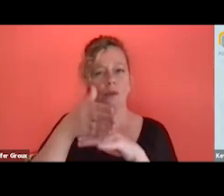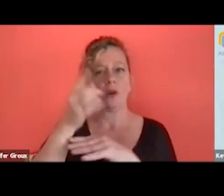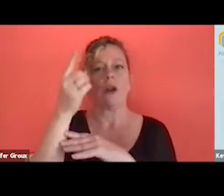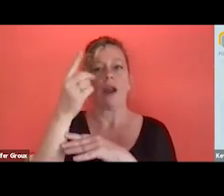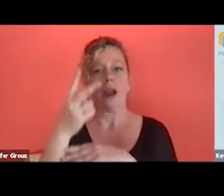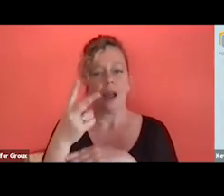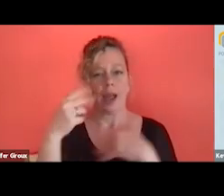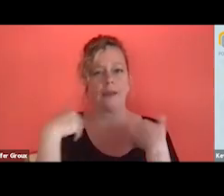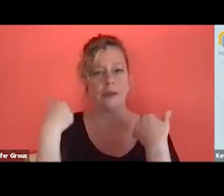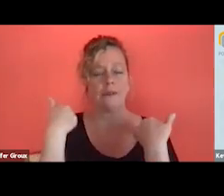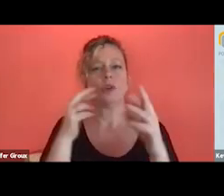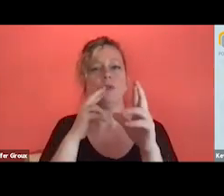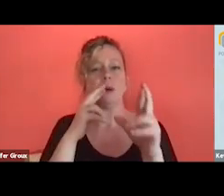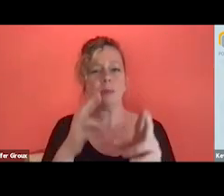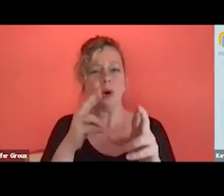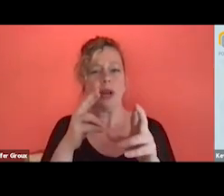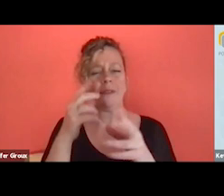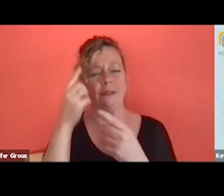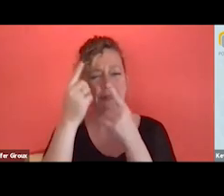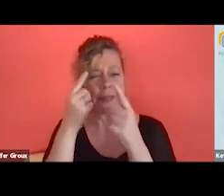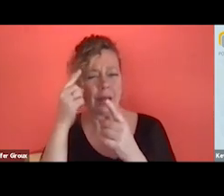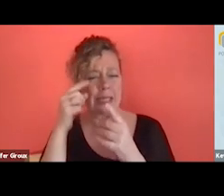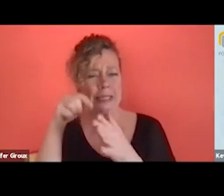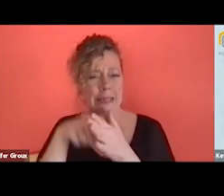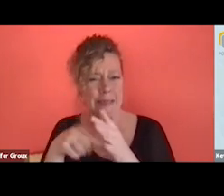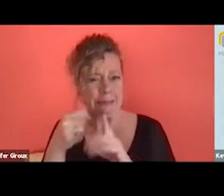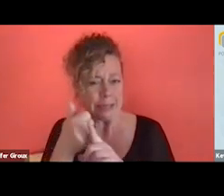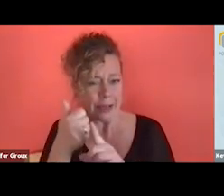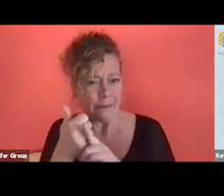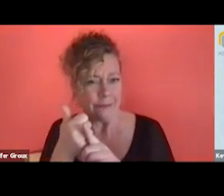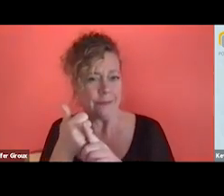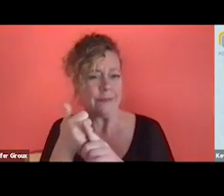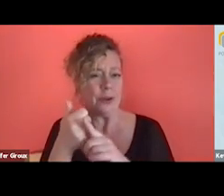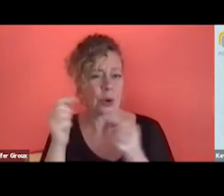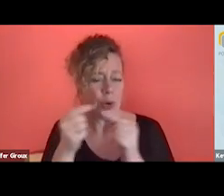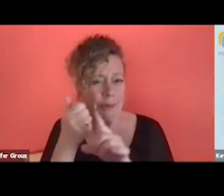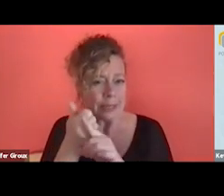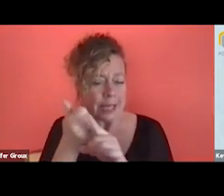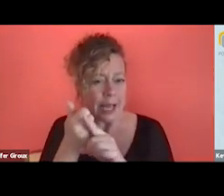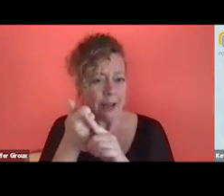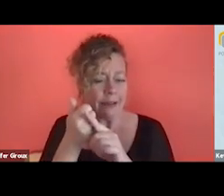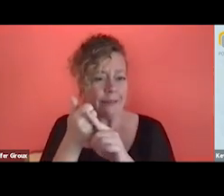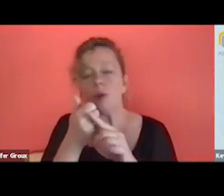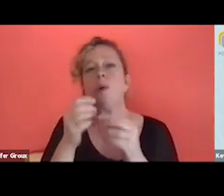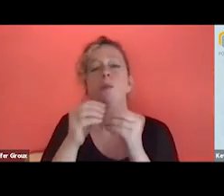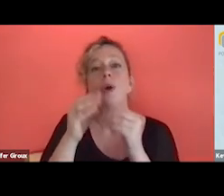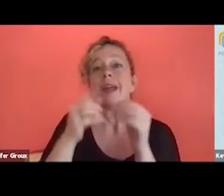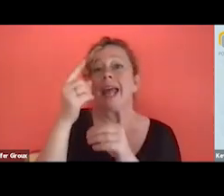que informaron tener ideas suicidas o pensamientos de auto lesión más de la mitad o casi todos los días